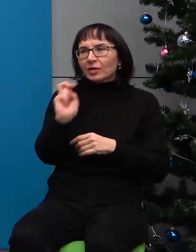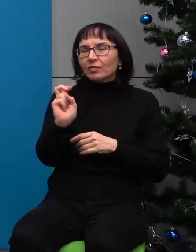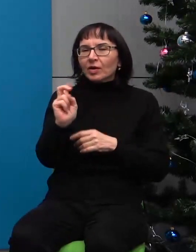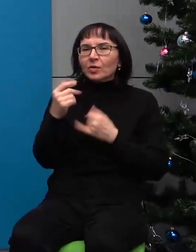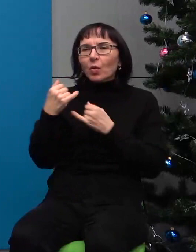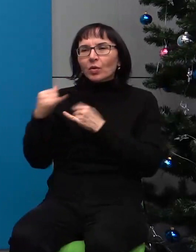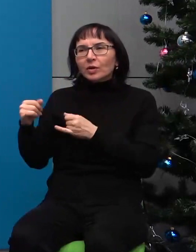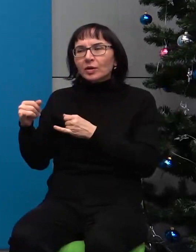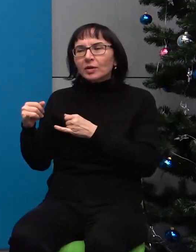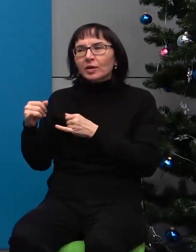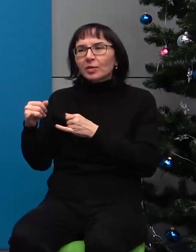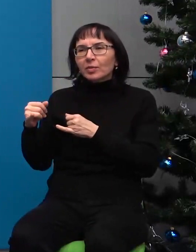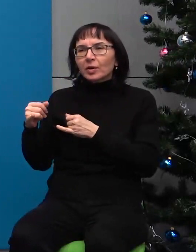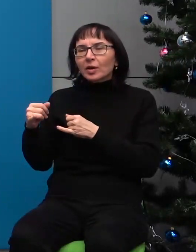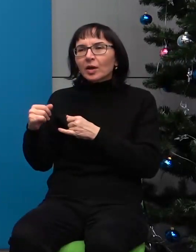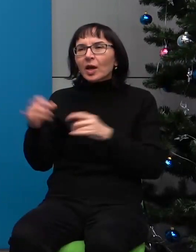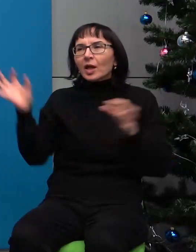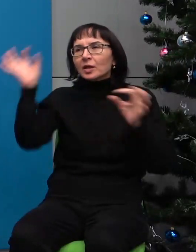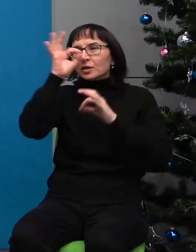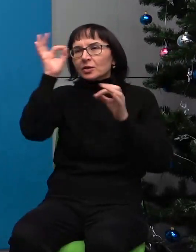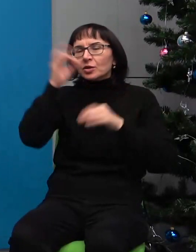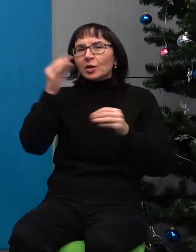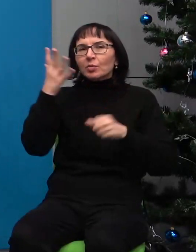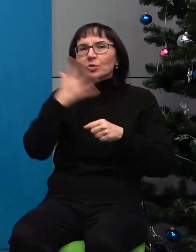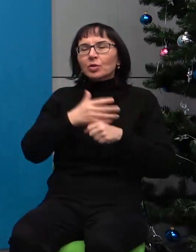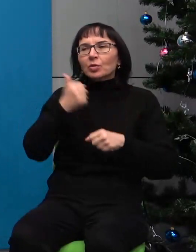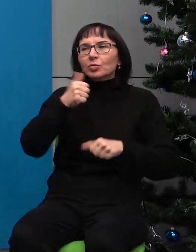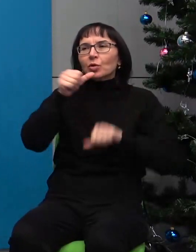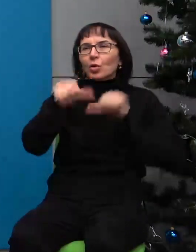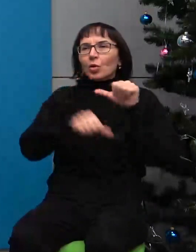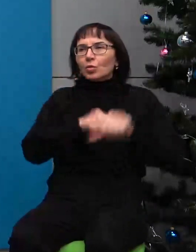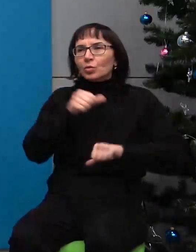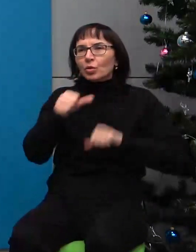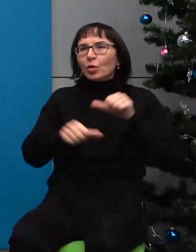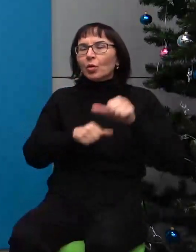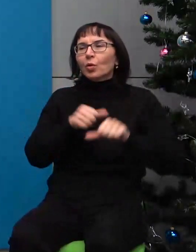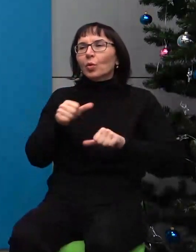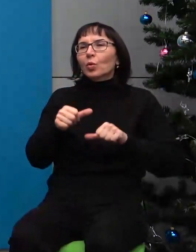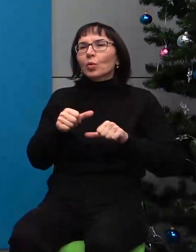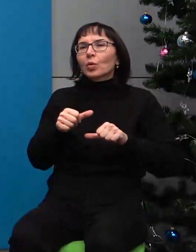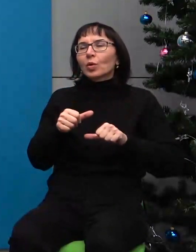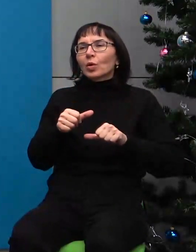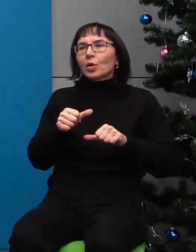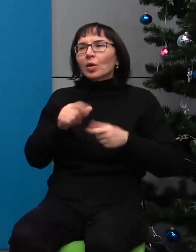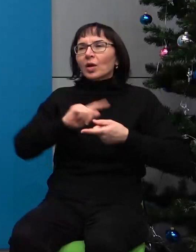Styczeń 56 roku, odwilż, ten czas z przemian